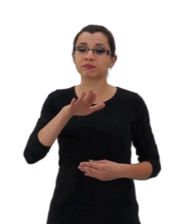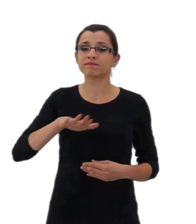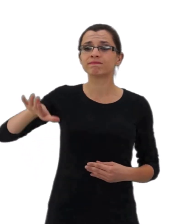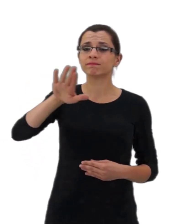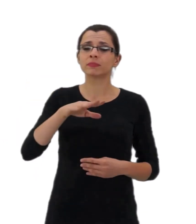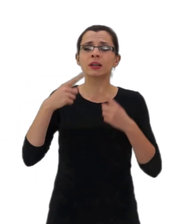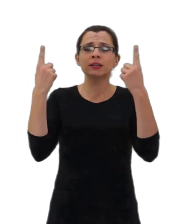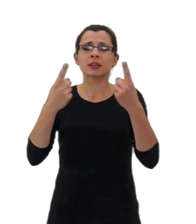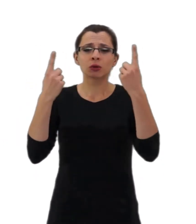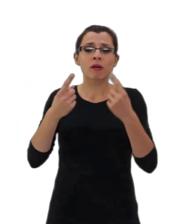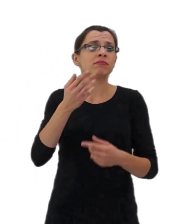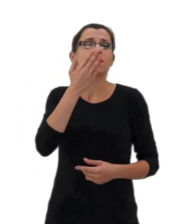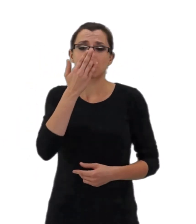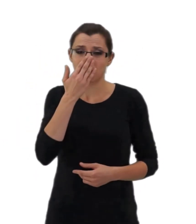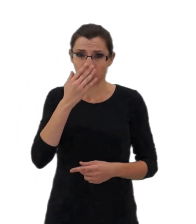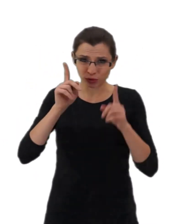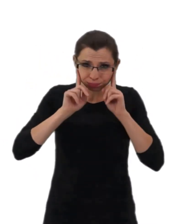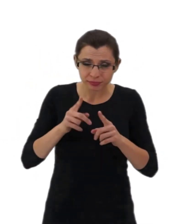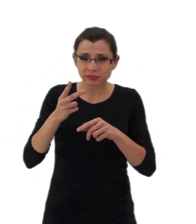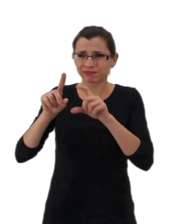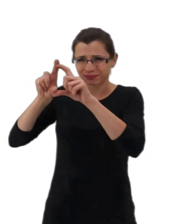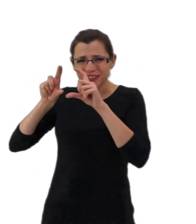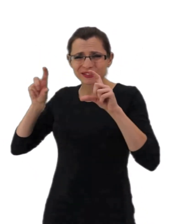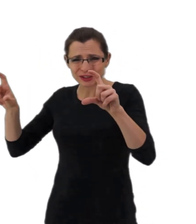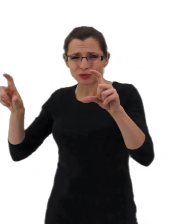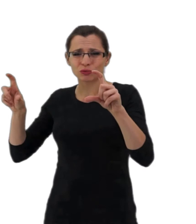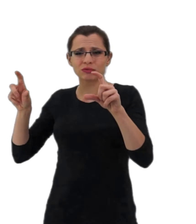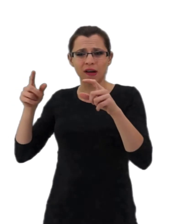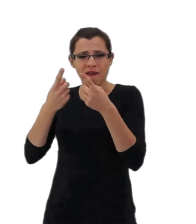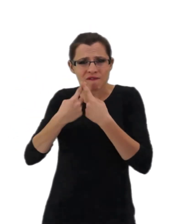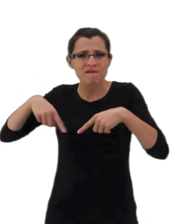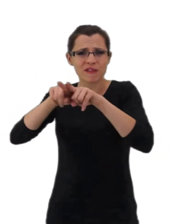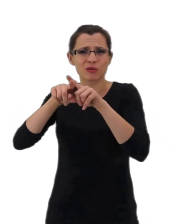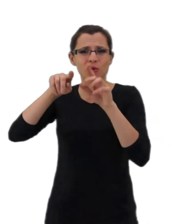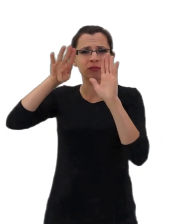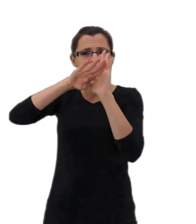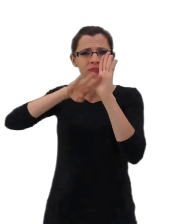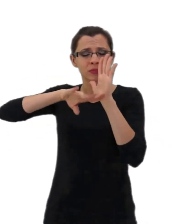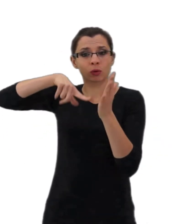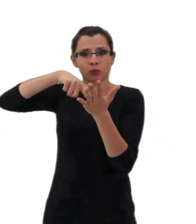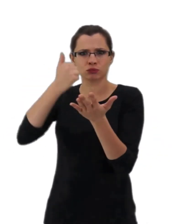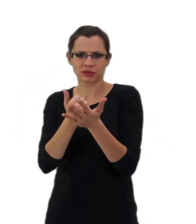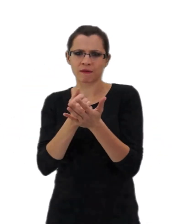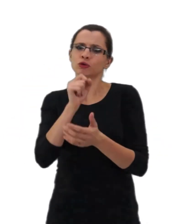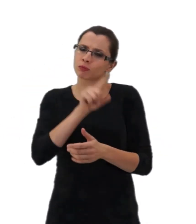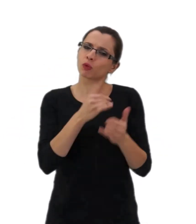A jak to wygląda w praktyce? Czy urzędy stosują się do przepisów?